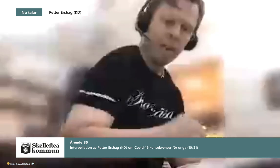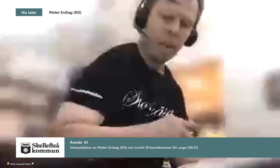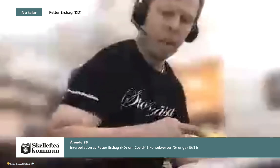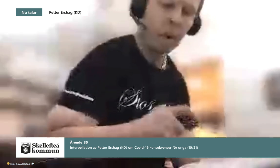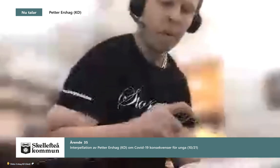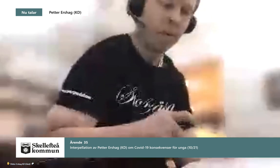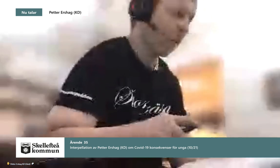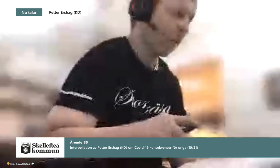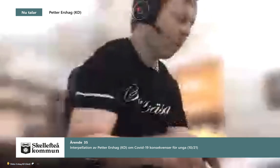Omfång